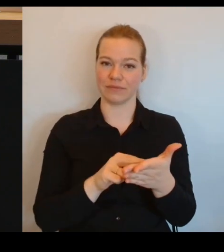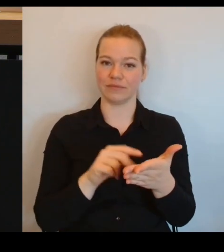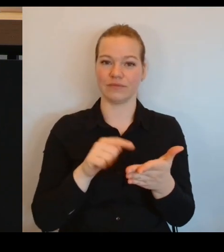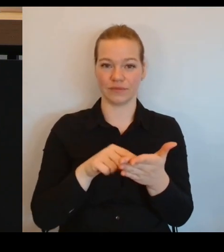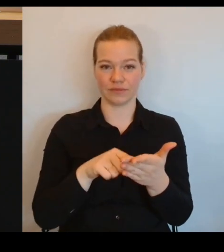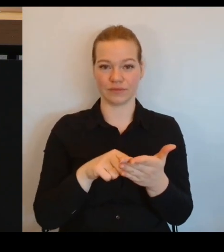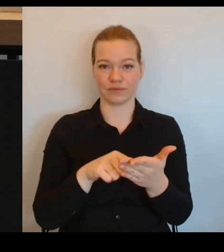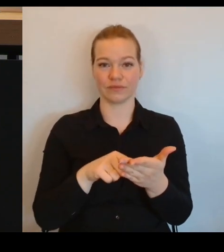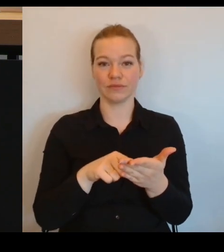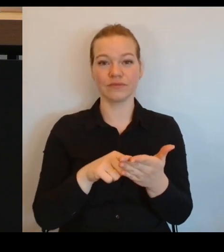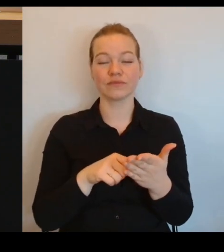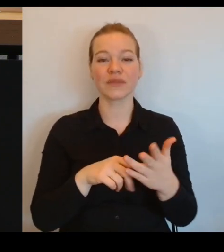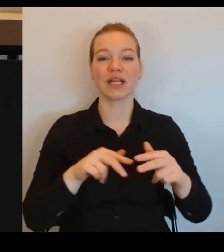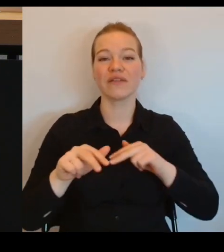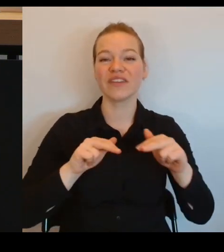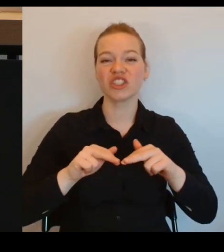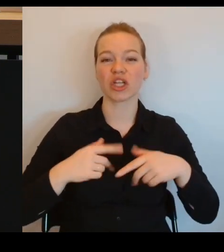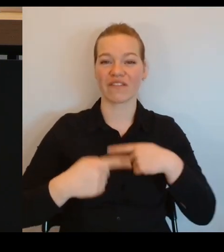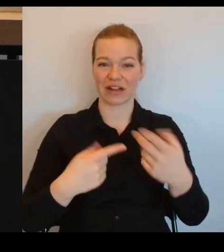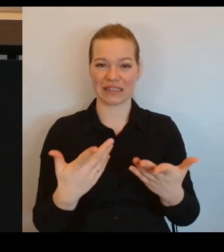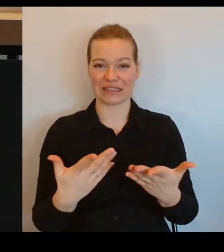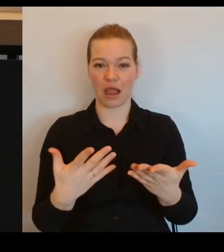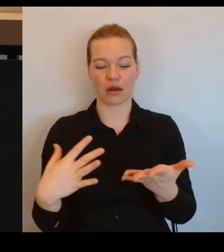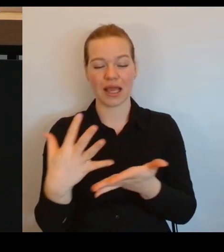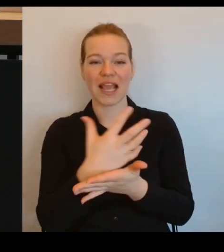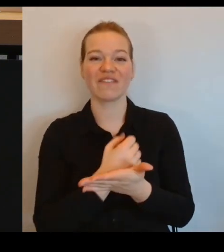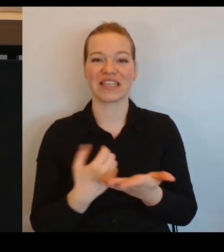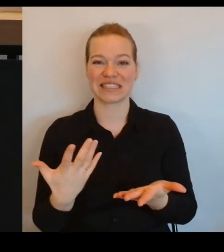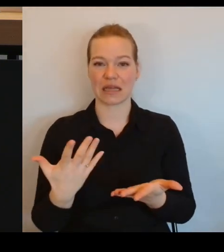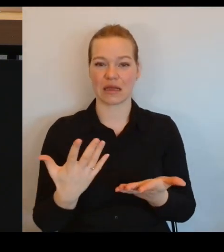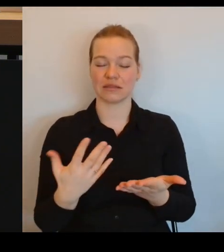noch alles beteiligen? Und ich glaube auch hier und das sieht man